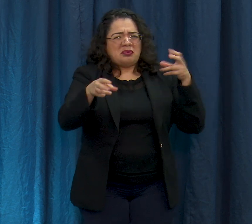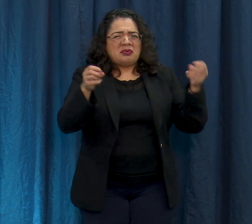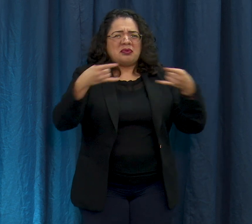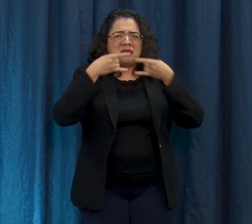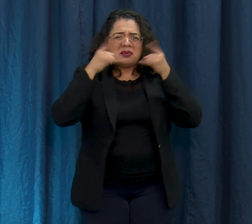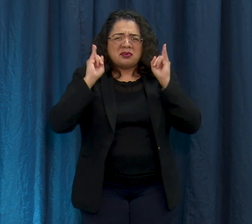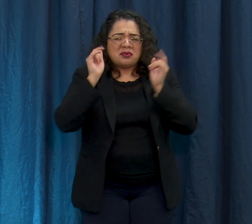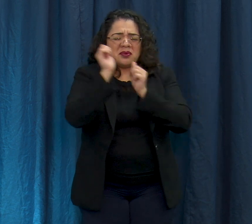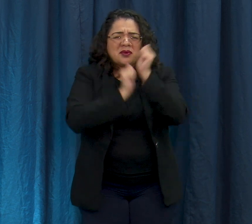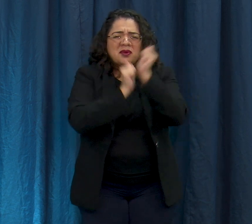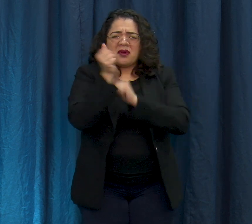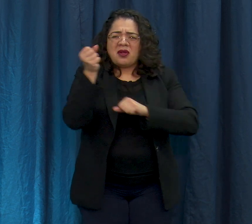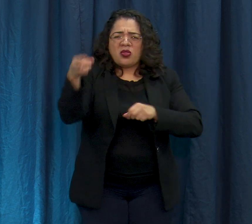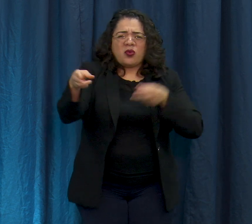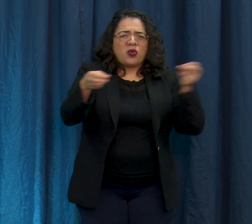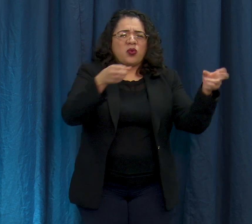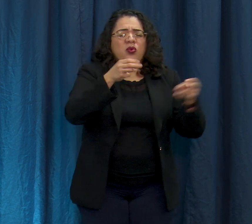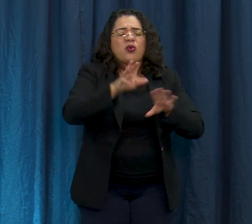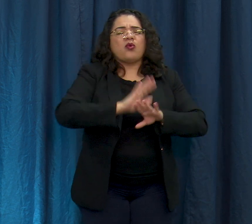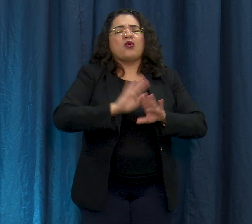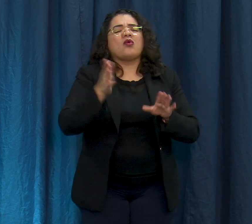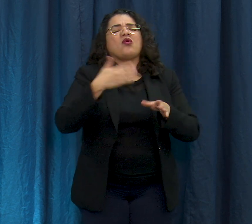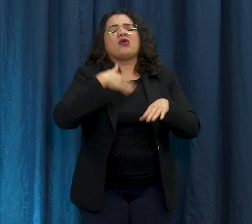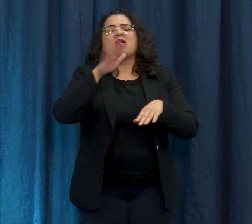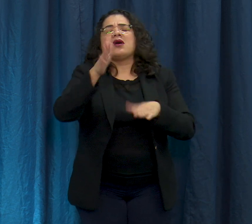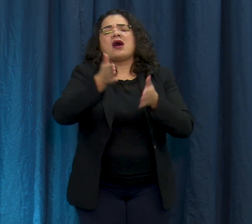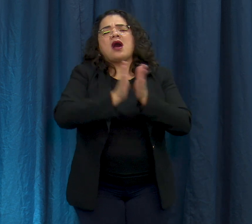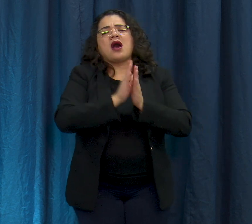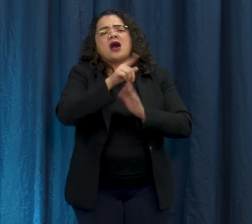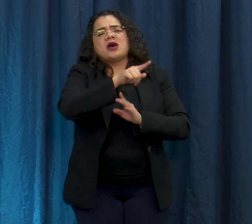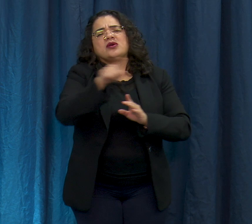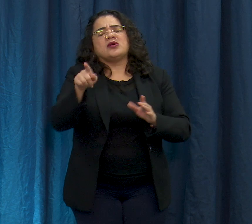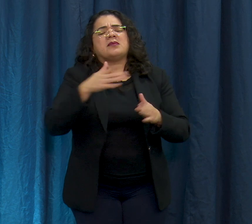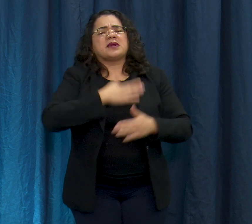calle les pedimos que tengan en cuenta la salud de los empleados que estan